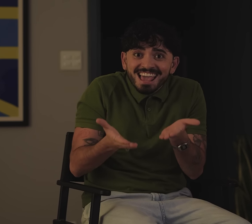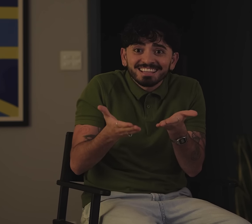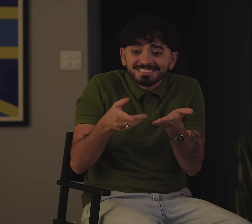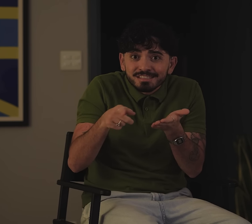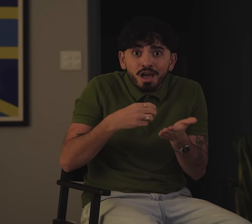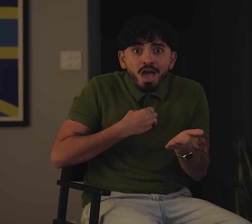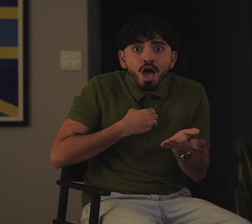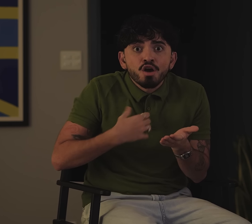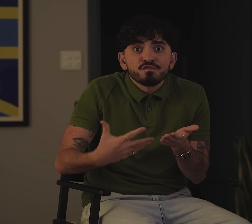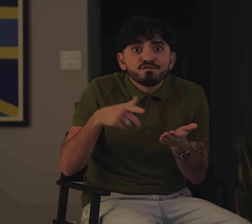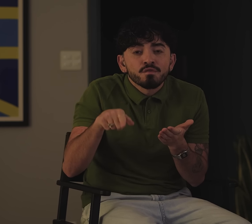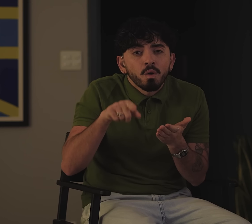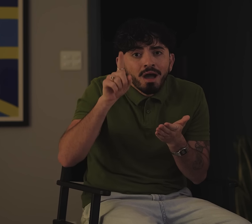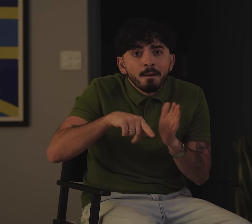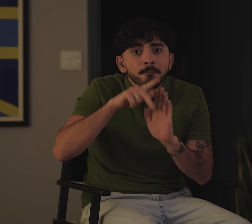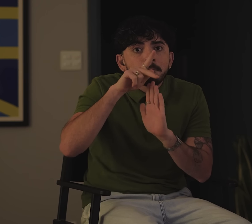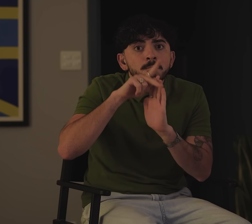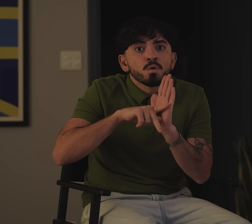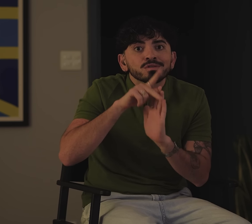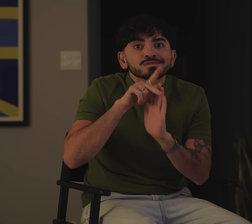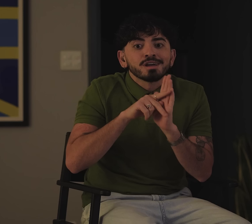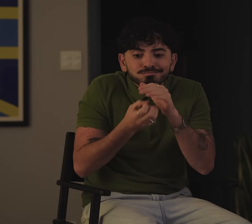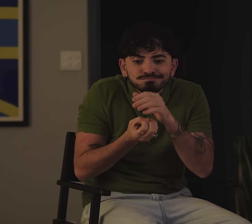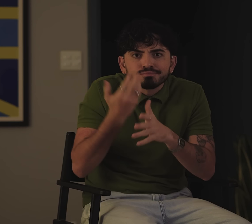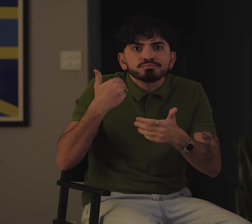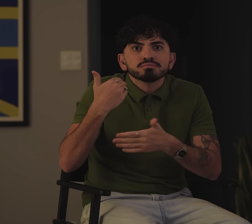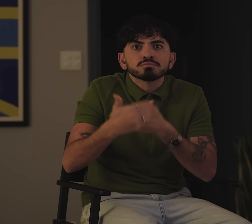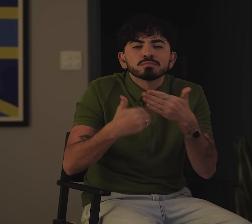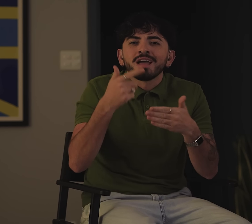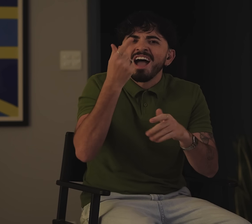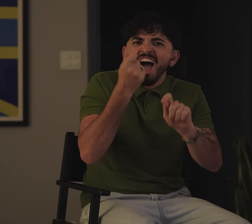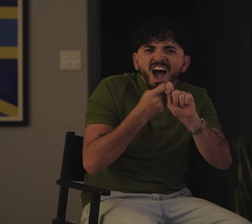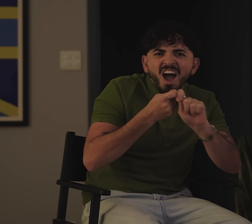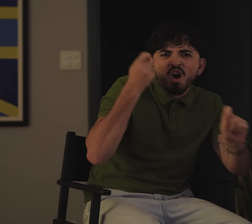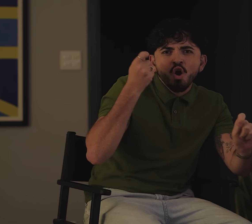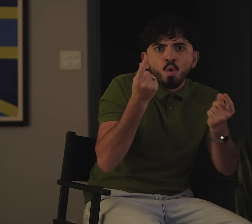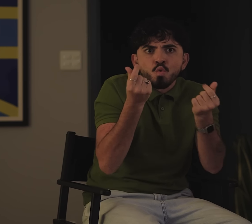A Euforie-se é um projeto sem fins lucrativos,